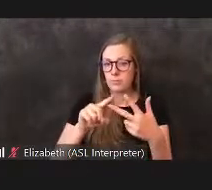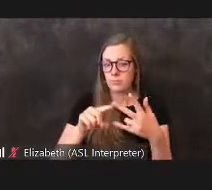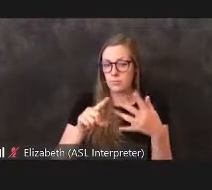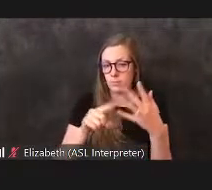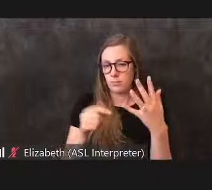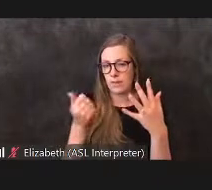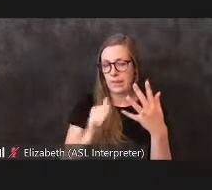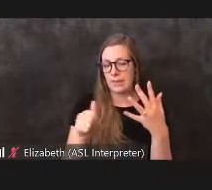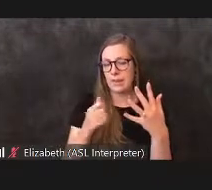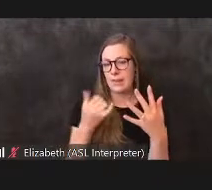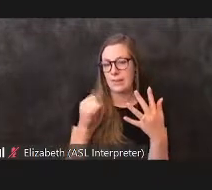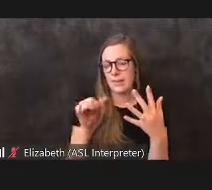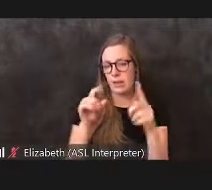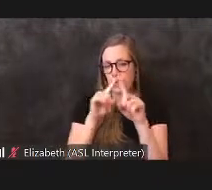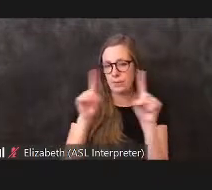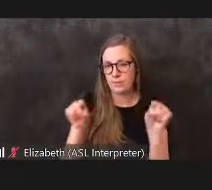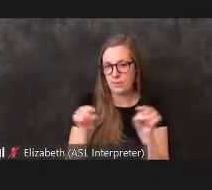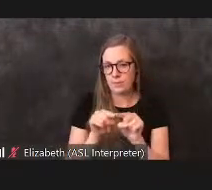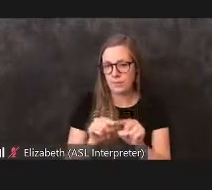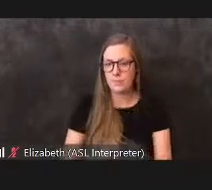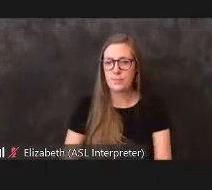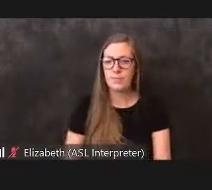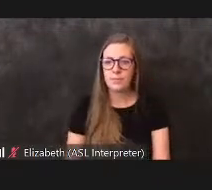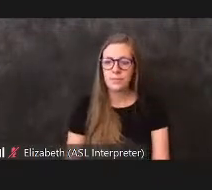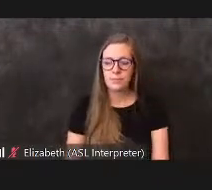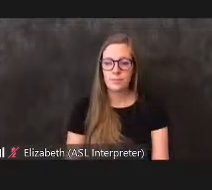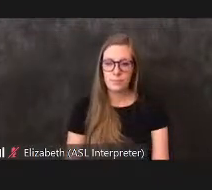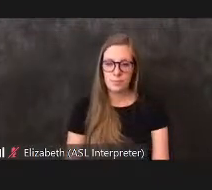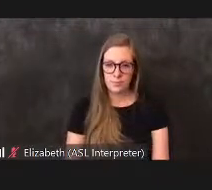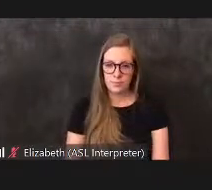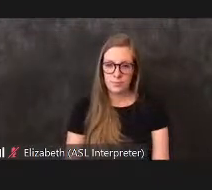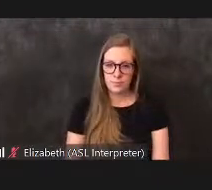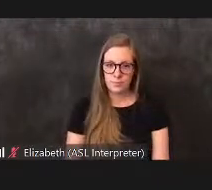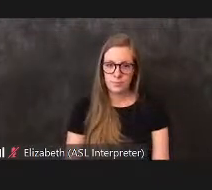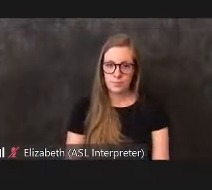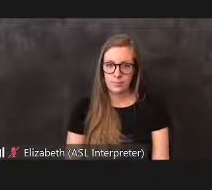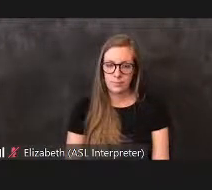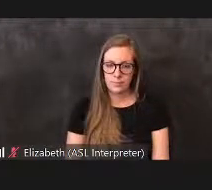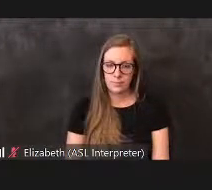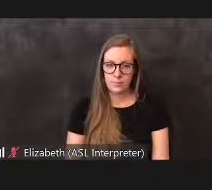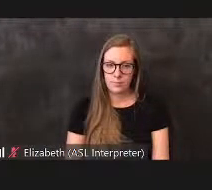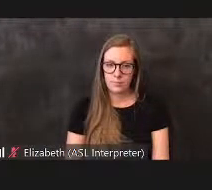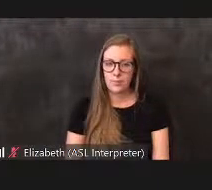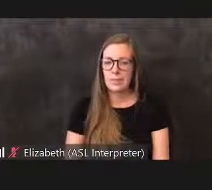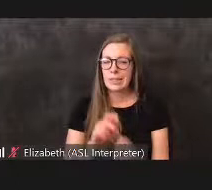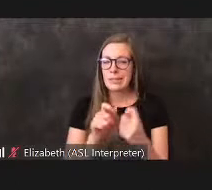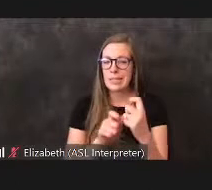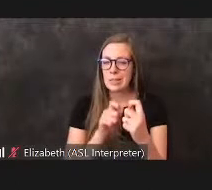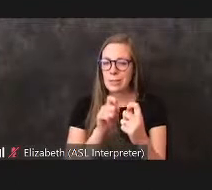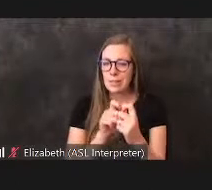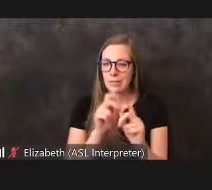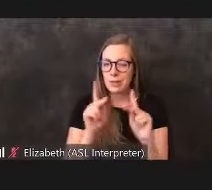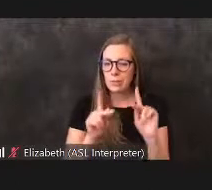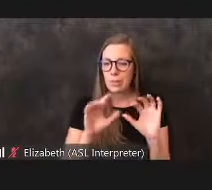el área del río ruso y Sebastopol se espera. Caminamos más allá de lo más